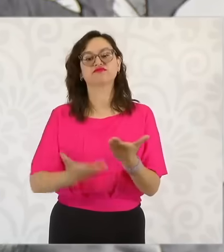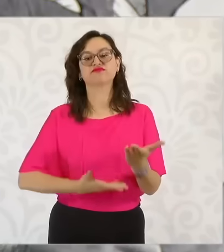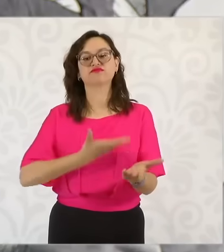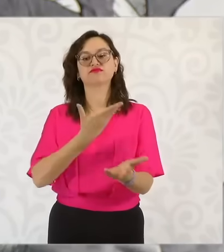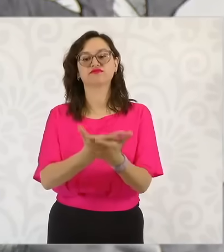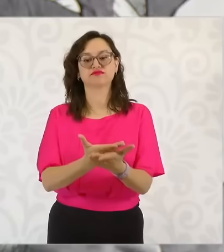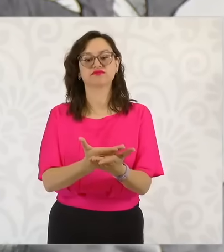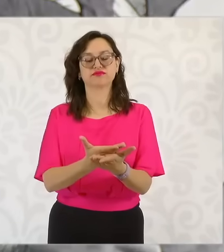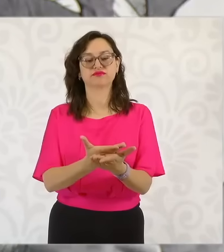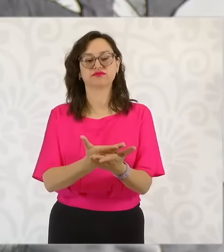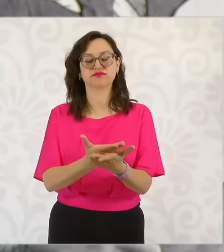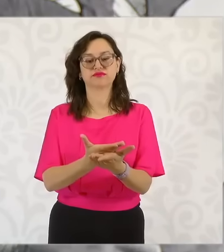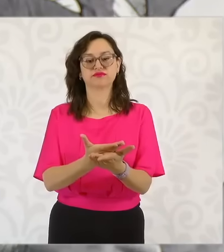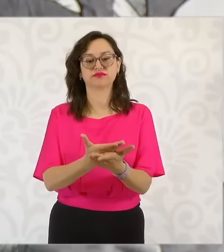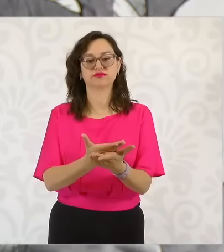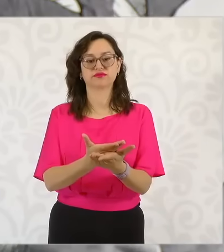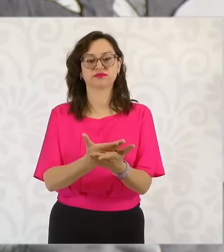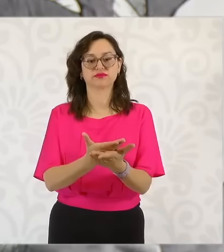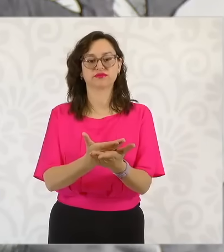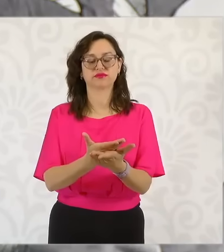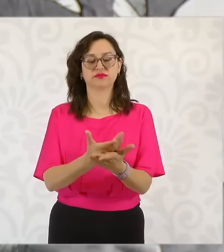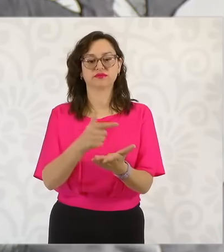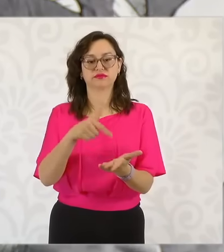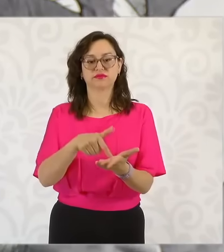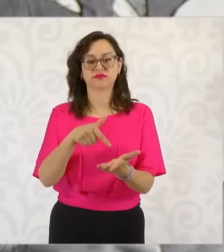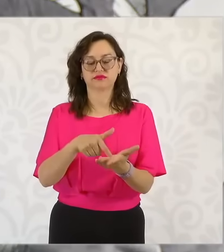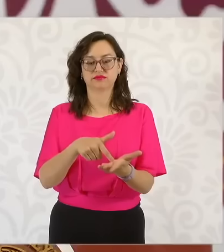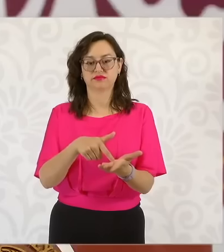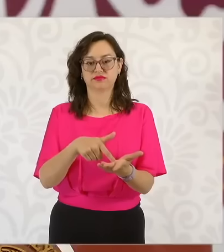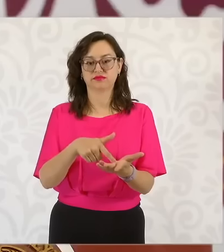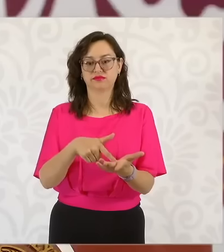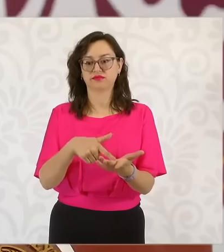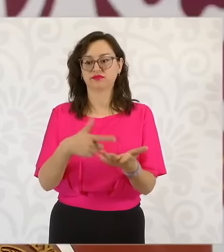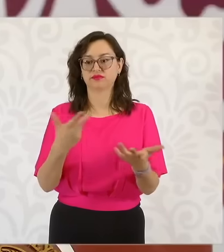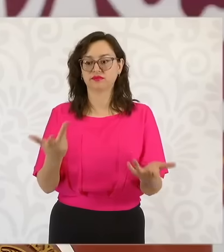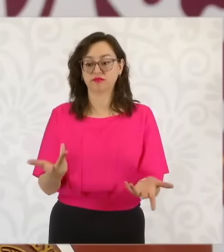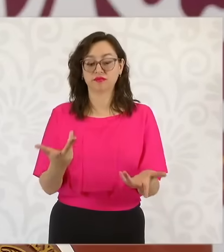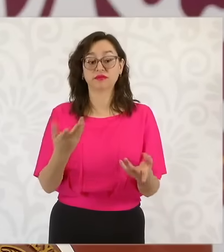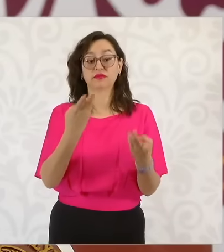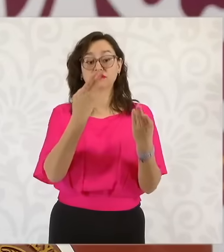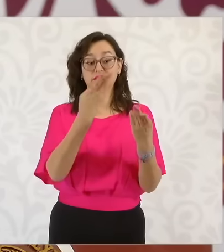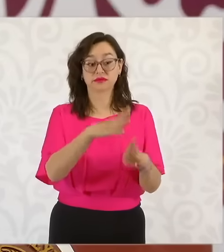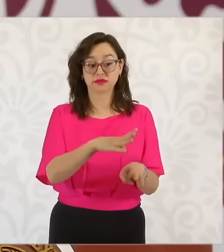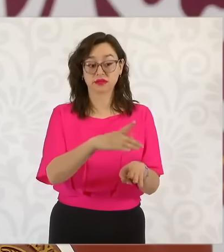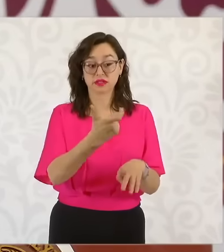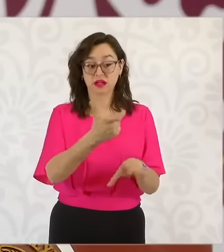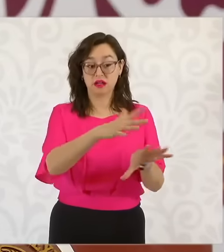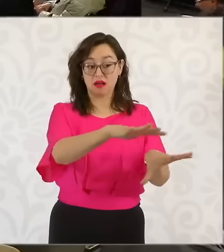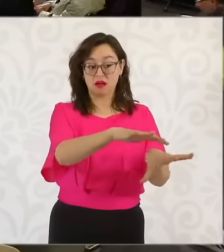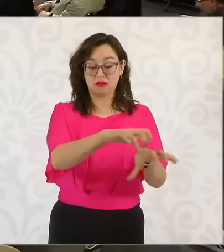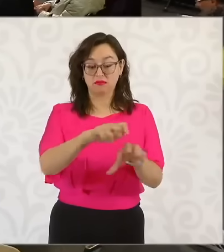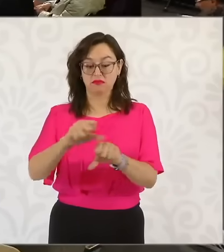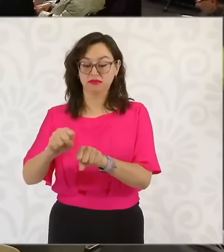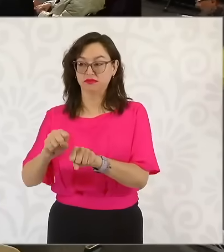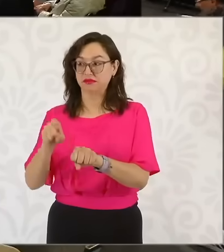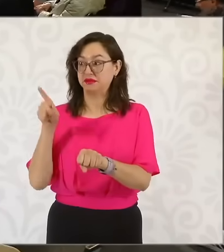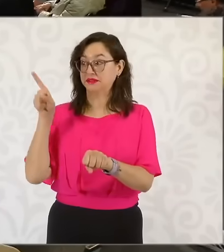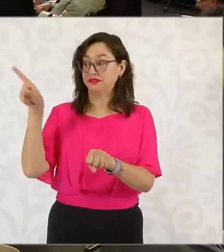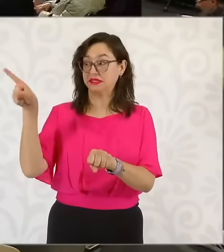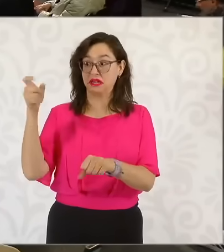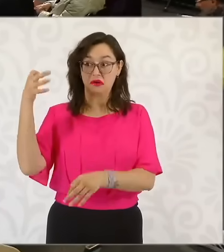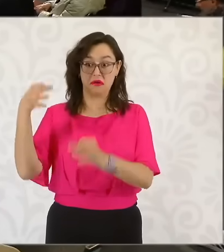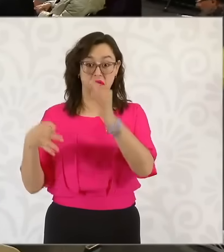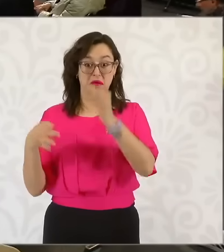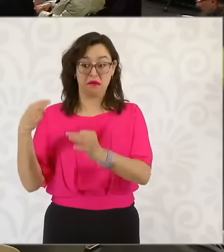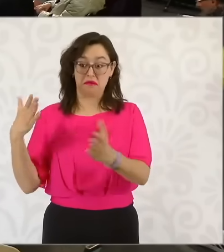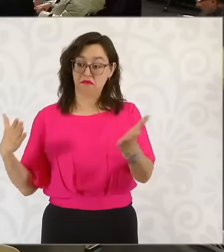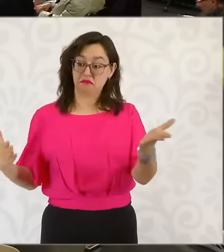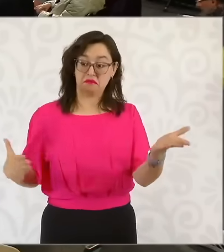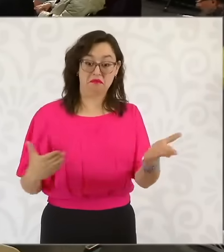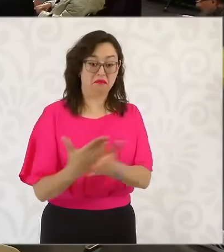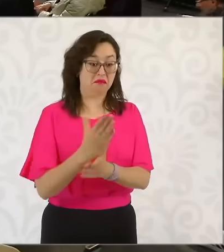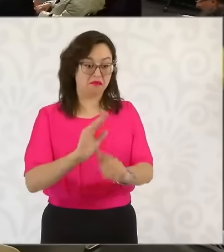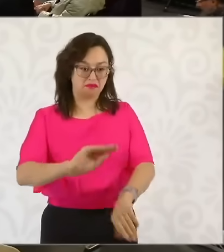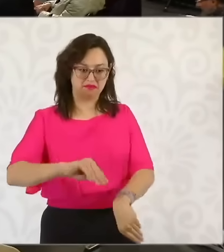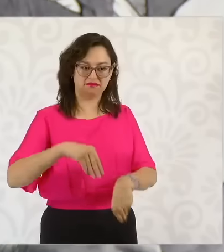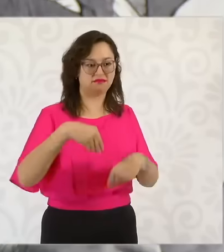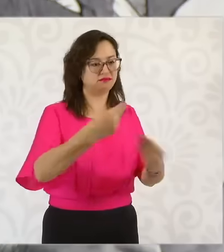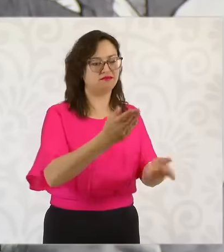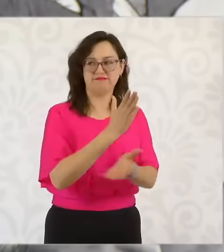detener las suspensiones porque ya se convirtieron en el instrumento para acabar con la lista de